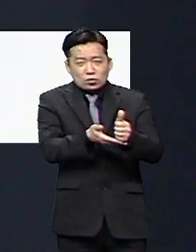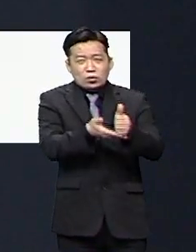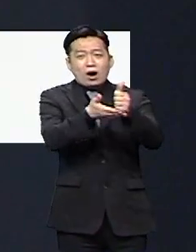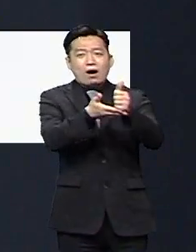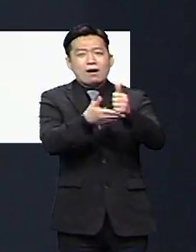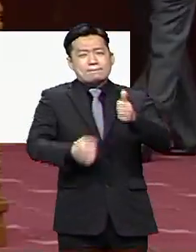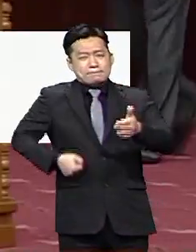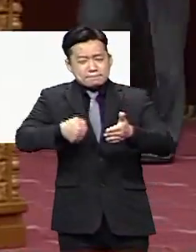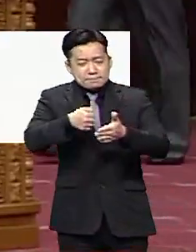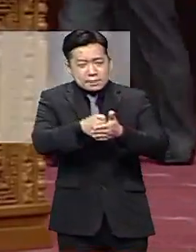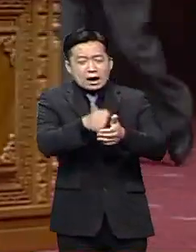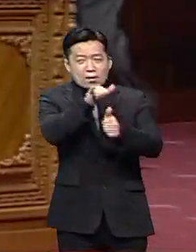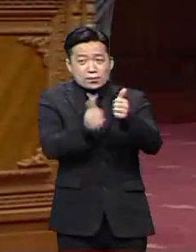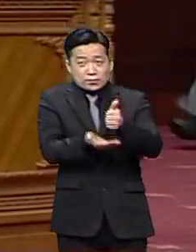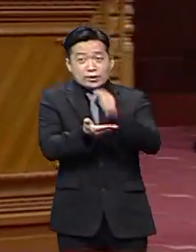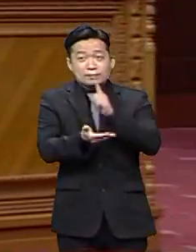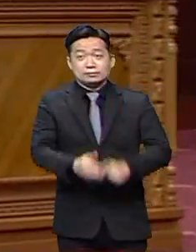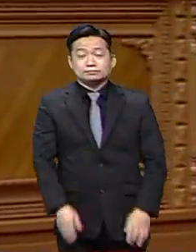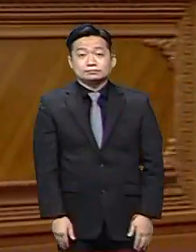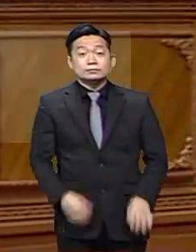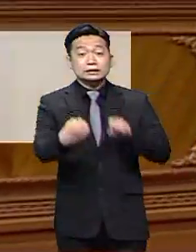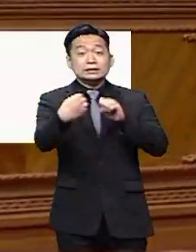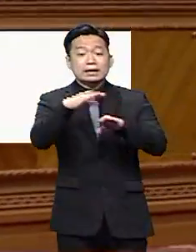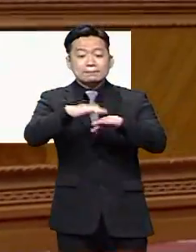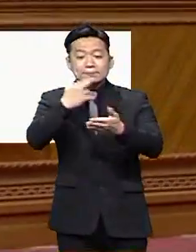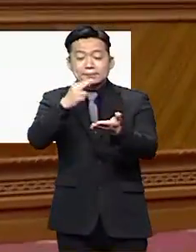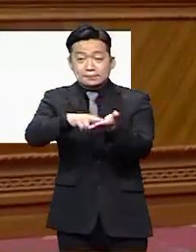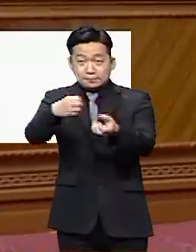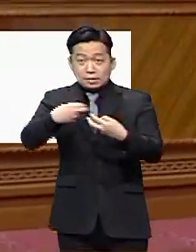(기자) 김 위원장의 답신은 나흘 뒤인 12일에 왔습니다.